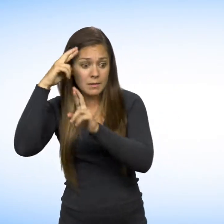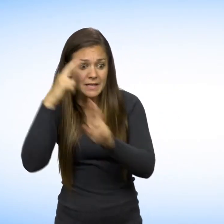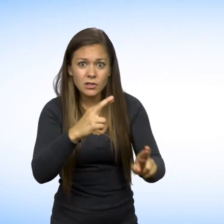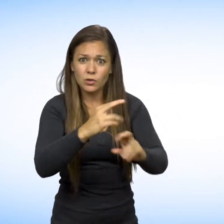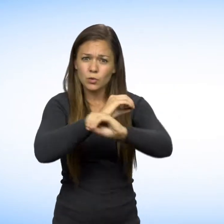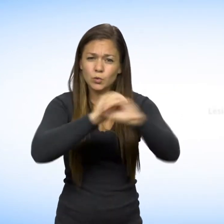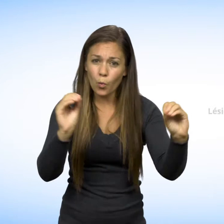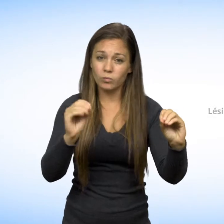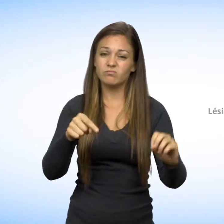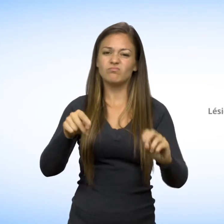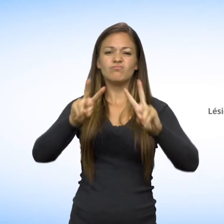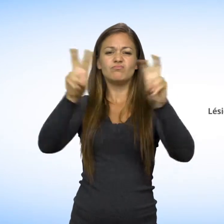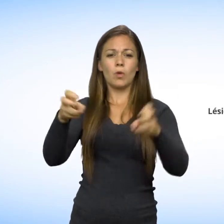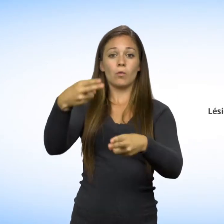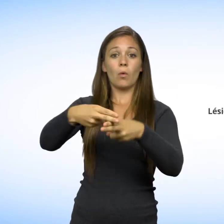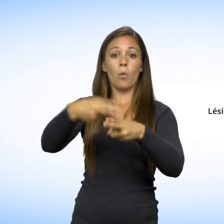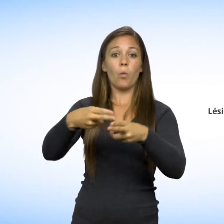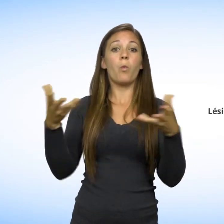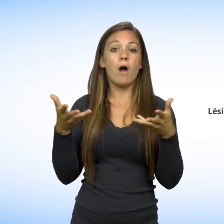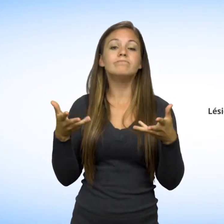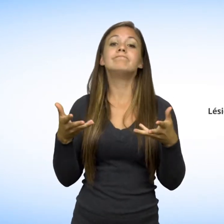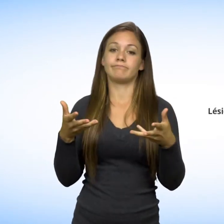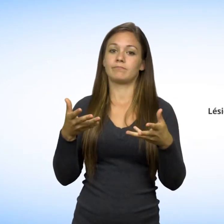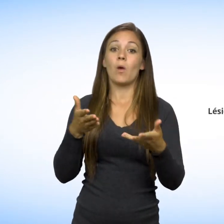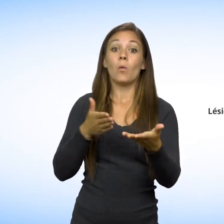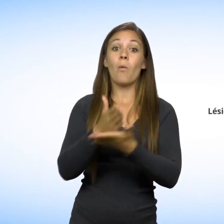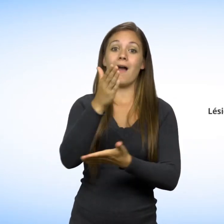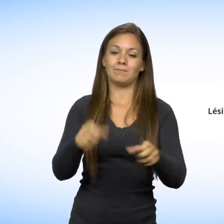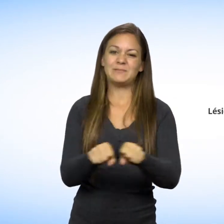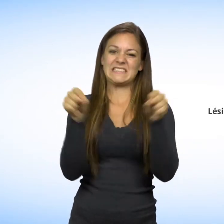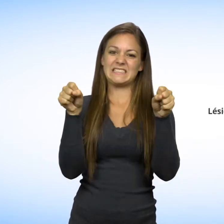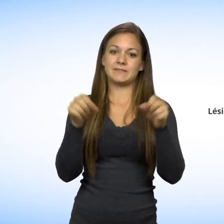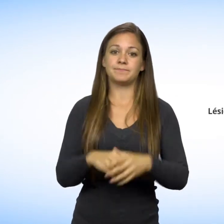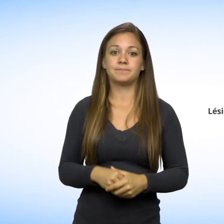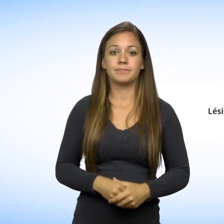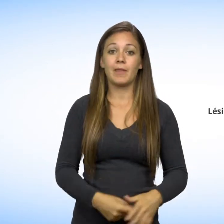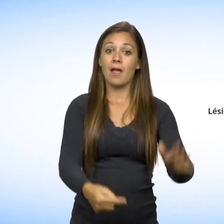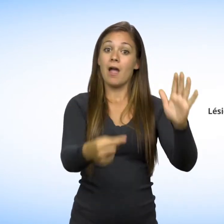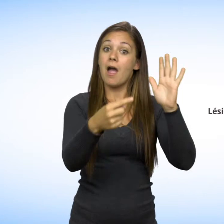pas ses droits, c'est ce qu'on appelle « lésion de droits ».